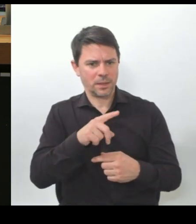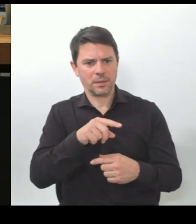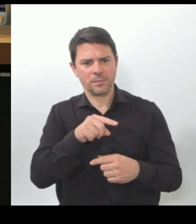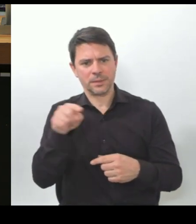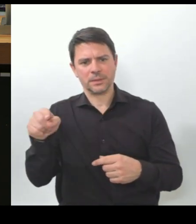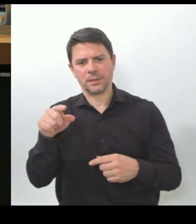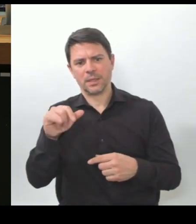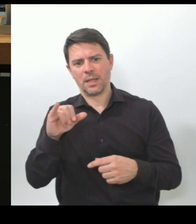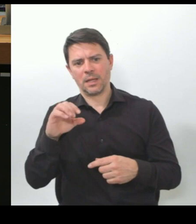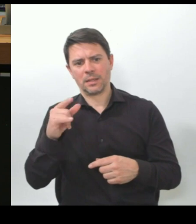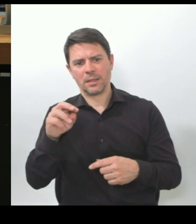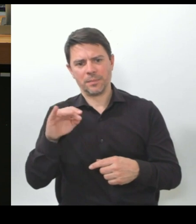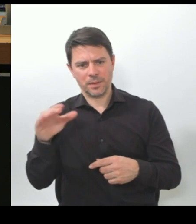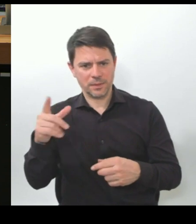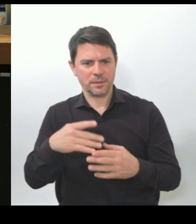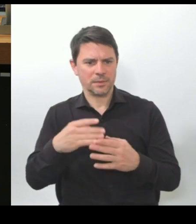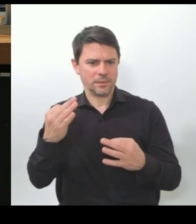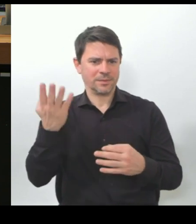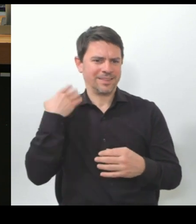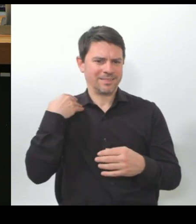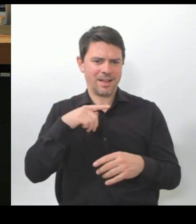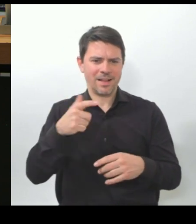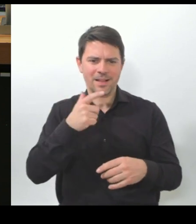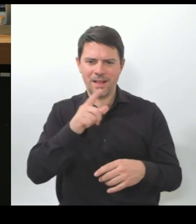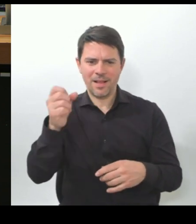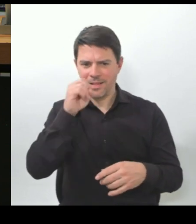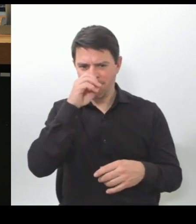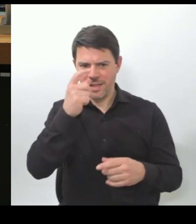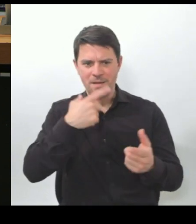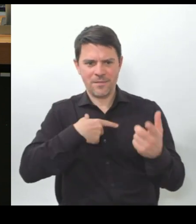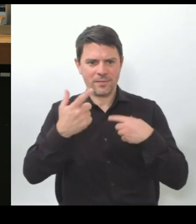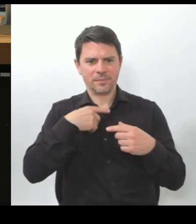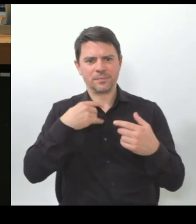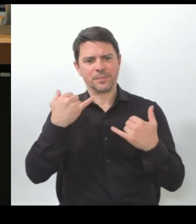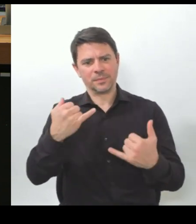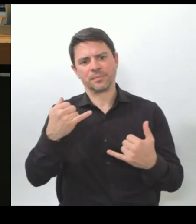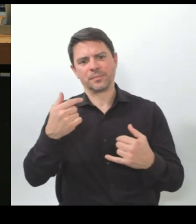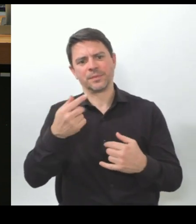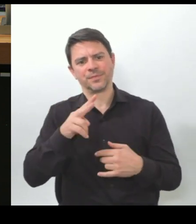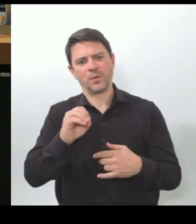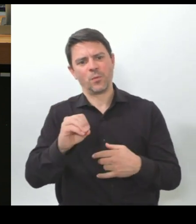Da kann sie auch zum Beispiel Danke sagen an Rot Rot Grün noch in der vergangenen Wahlperiode.